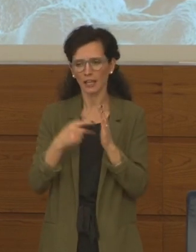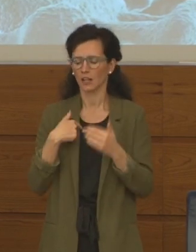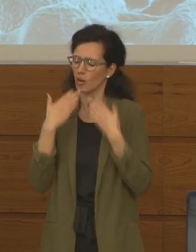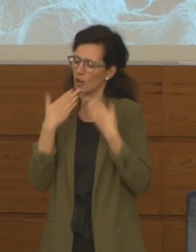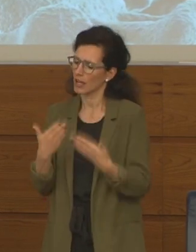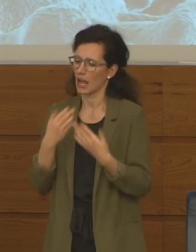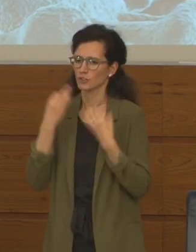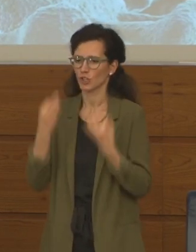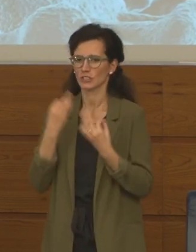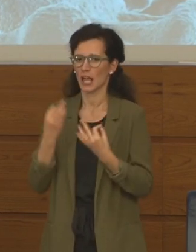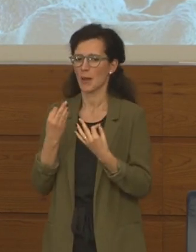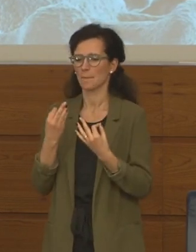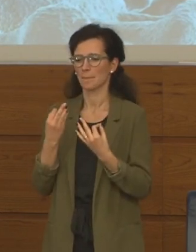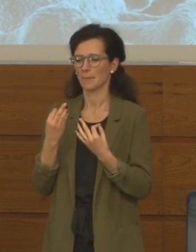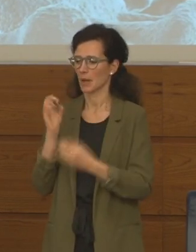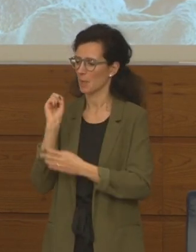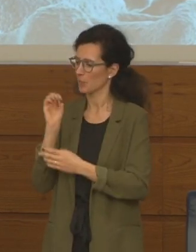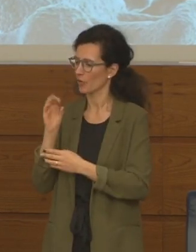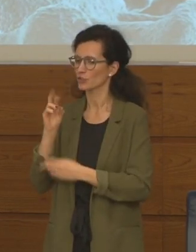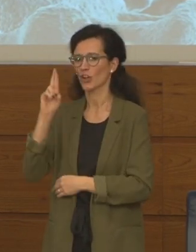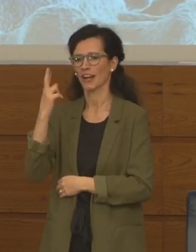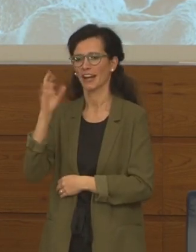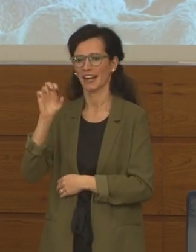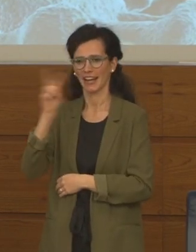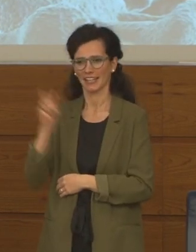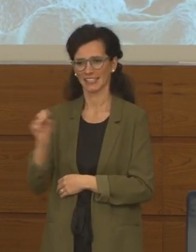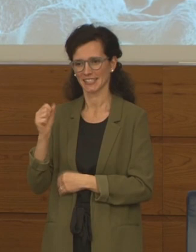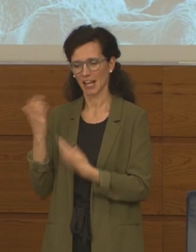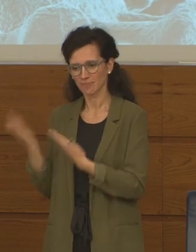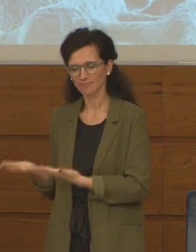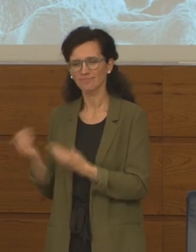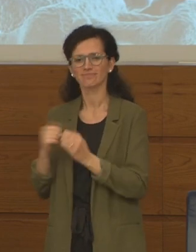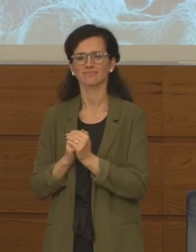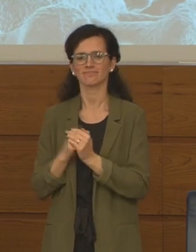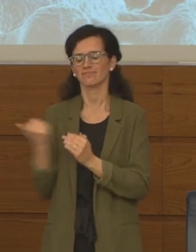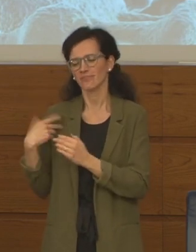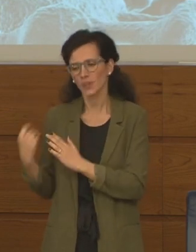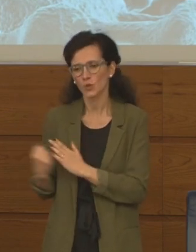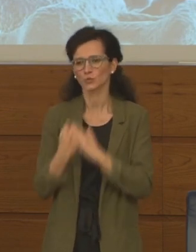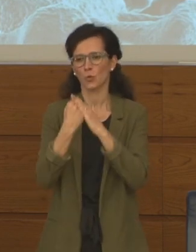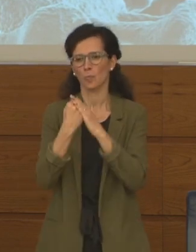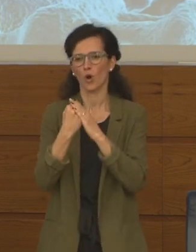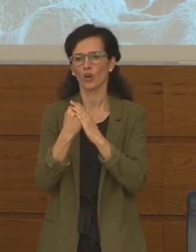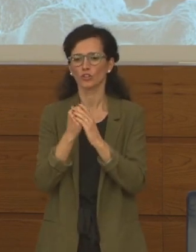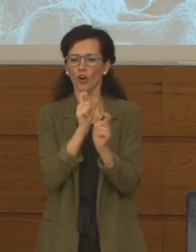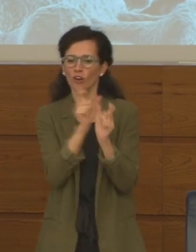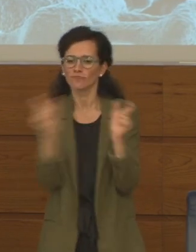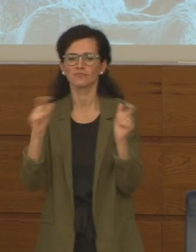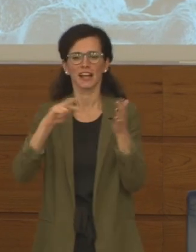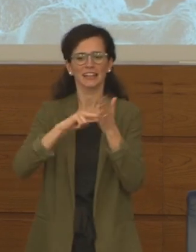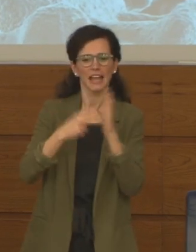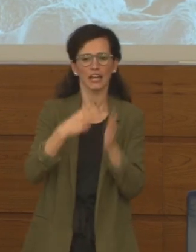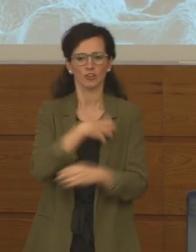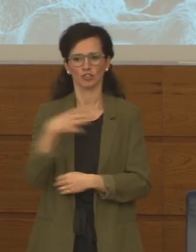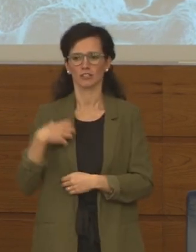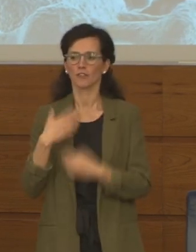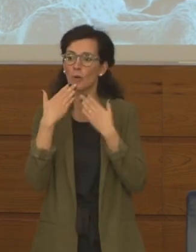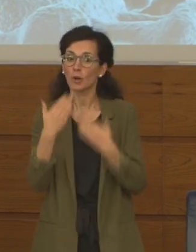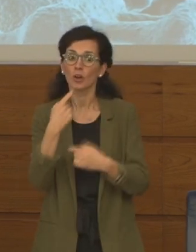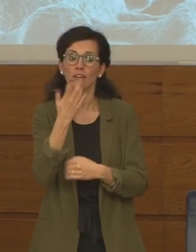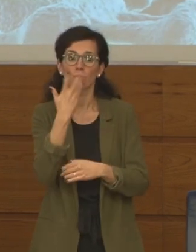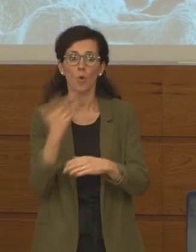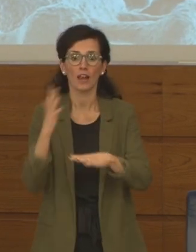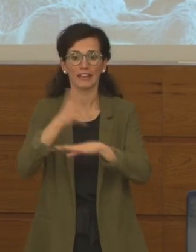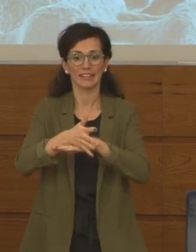il professor Rezza, mi darà un supporto in termini tecnico-scientifici.